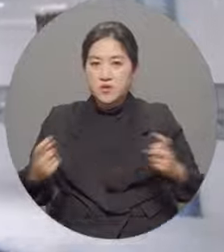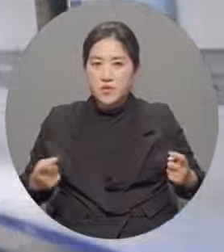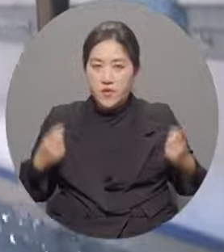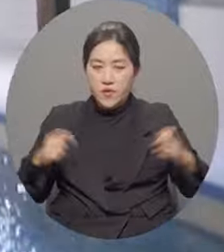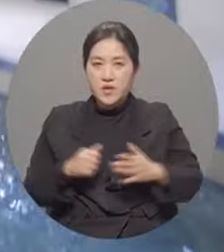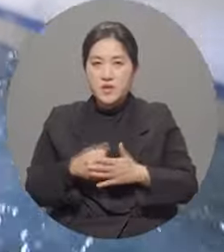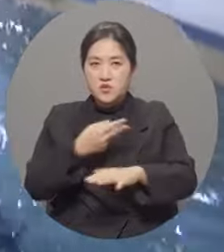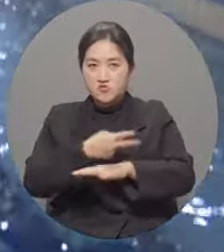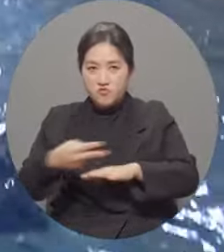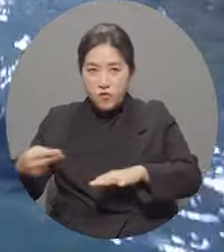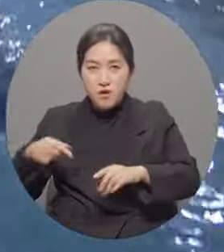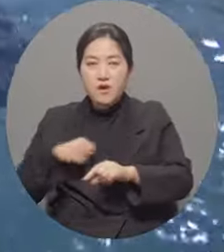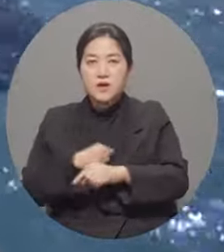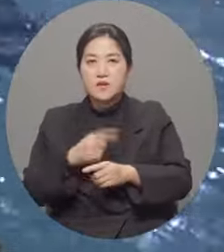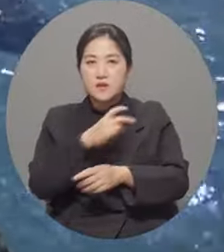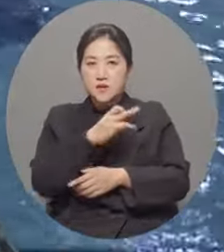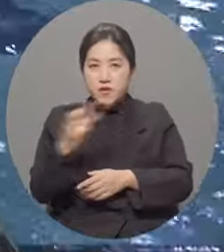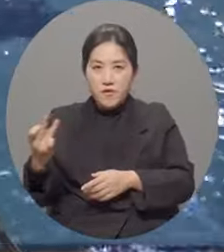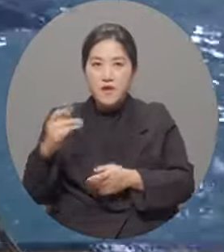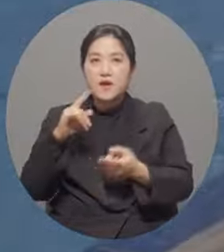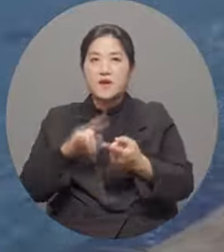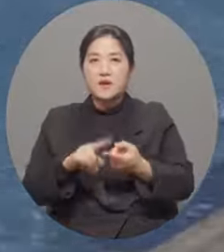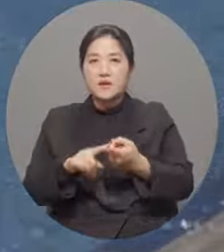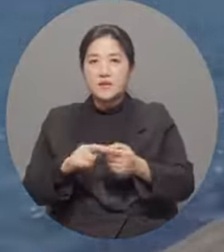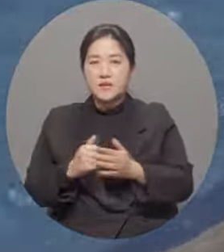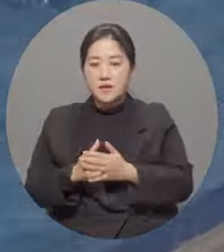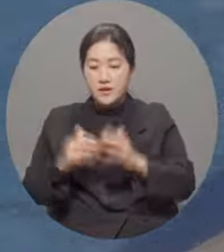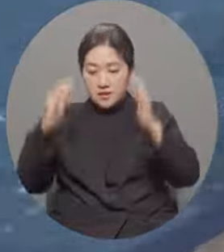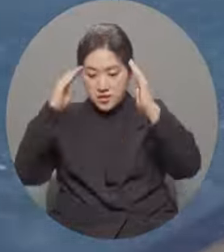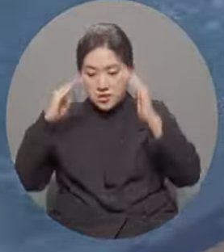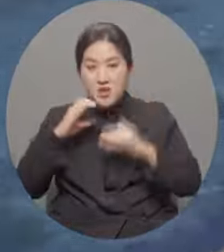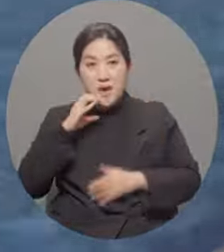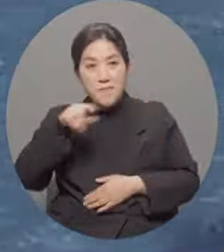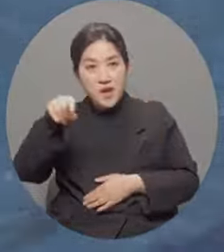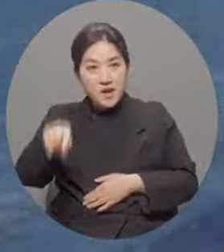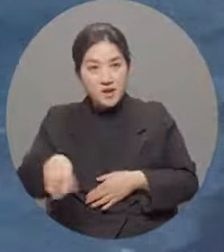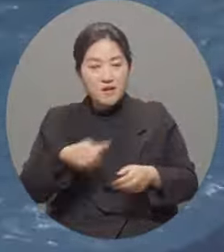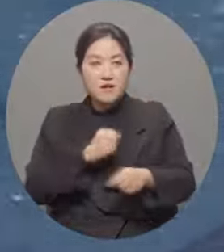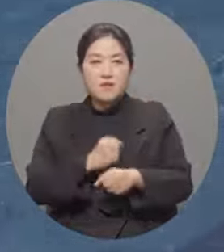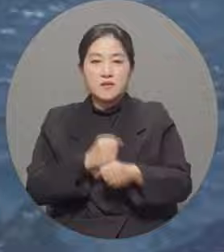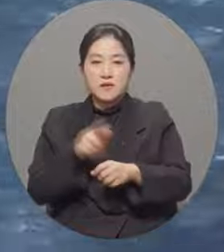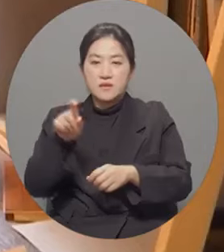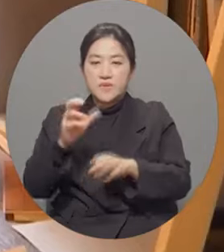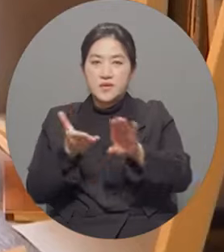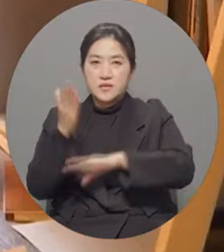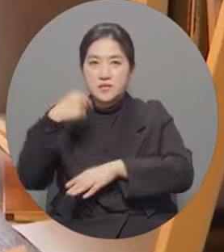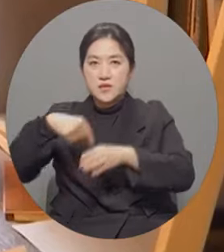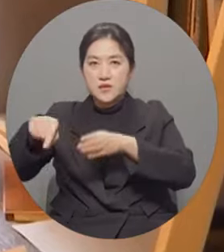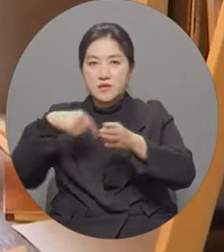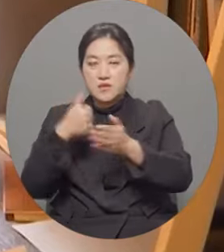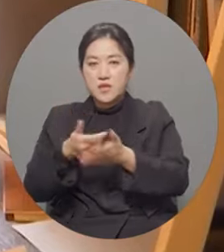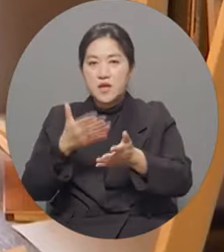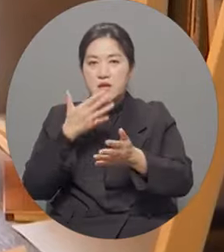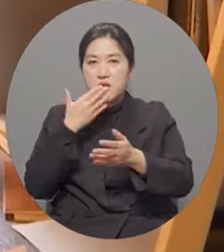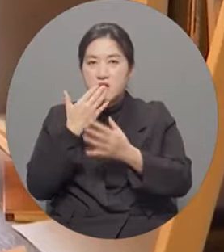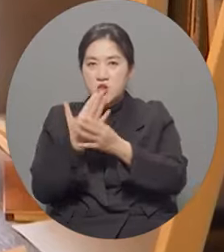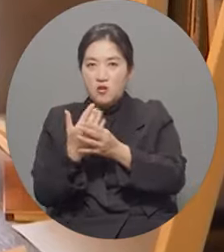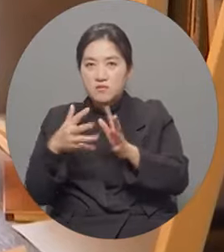내년부터는 여행 사업과 수영장 운영업 등 13개 업종과 함께 스터디카페에서도 10만